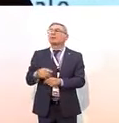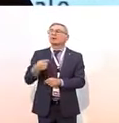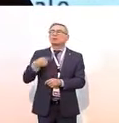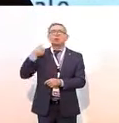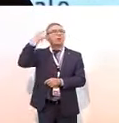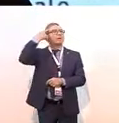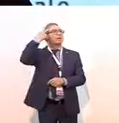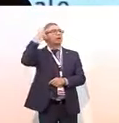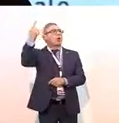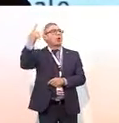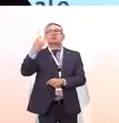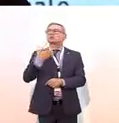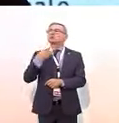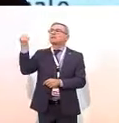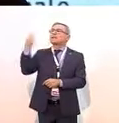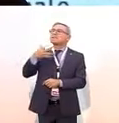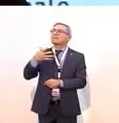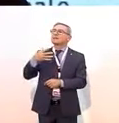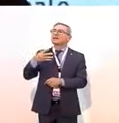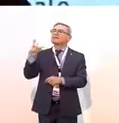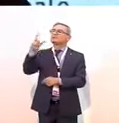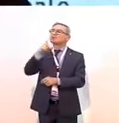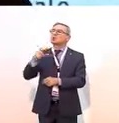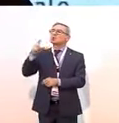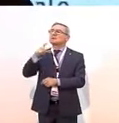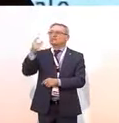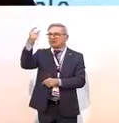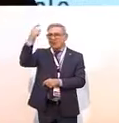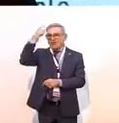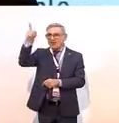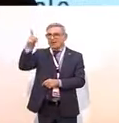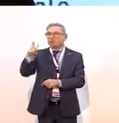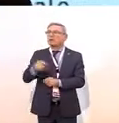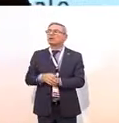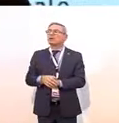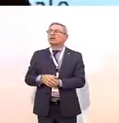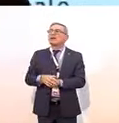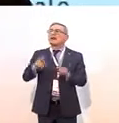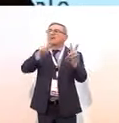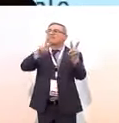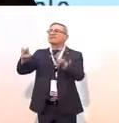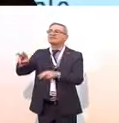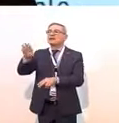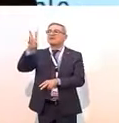più cari dei mille giorni di governo la visita ad Herbil nell’agosto 2014 a nome della